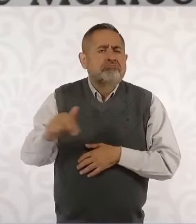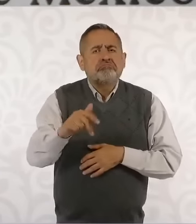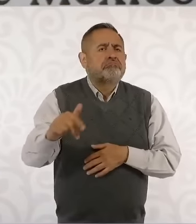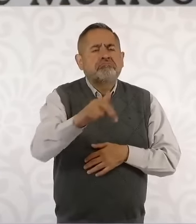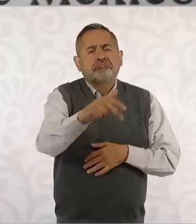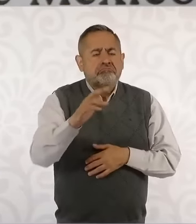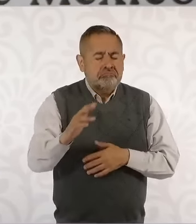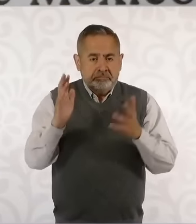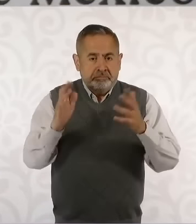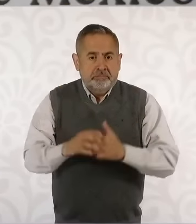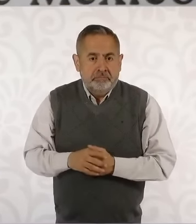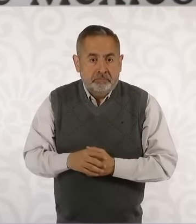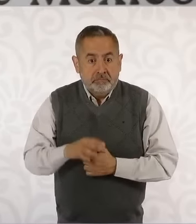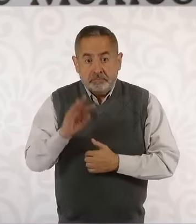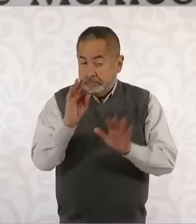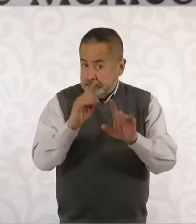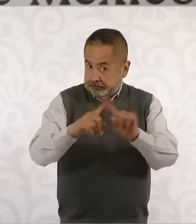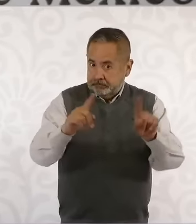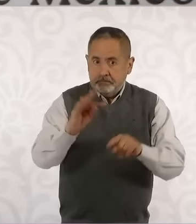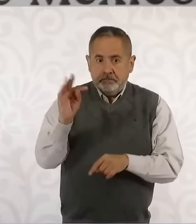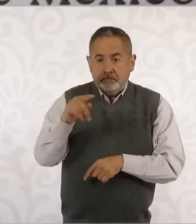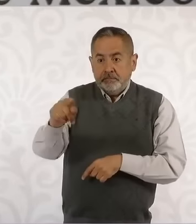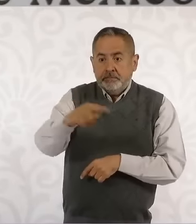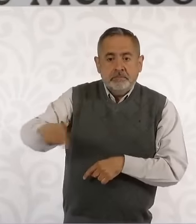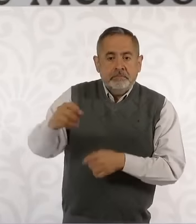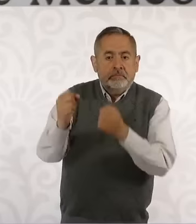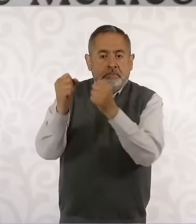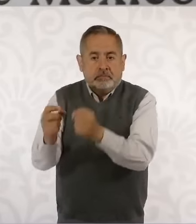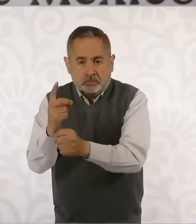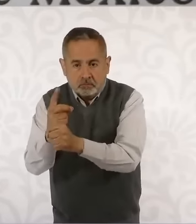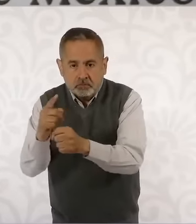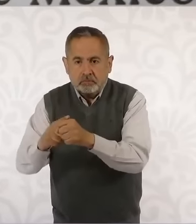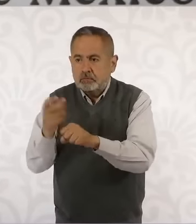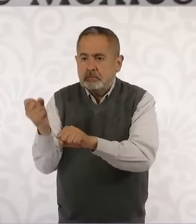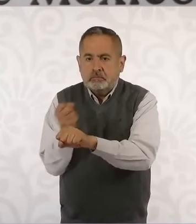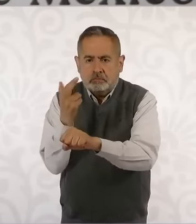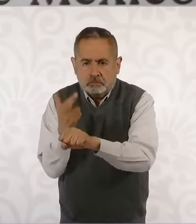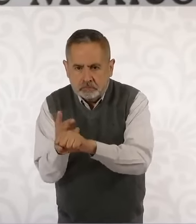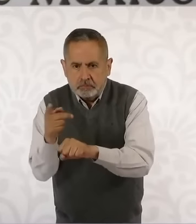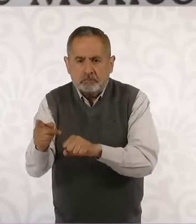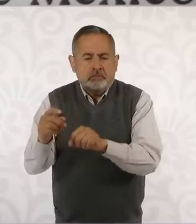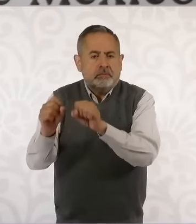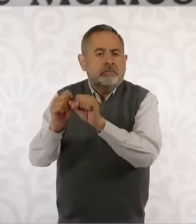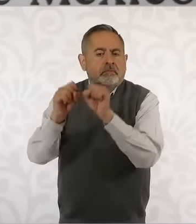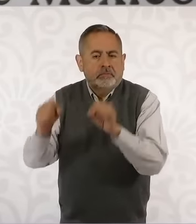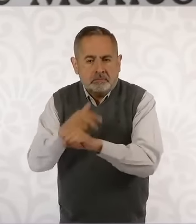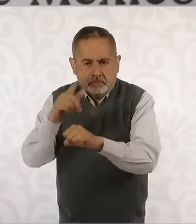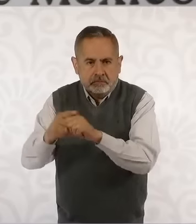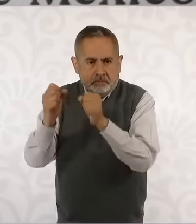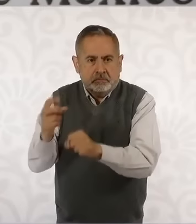Ahora, si el gabinete de seguridad, el secretario, el sistema nacional de seguridad me dicen, "Oiga,